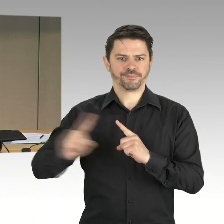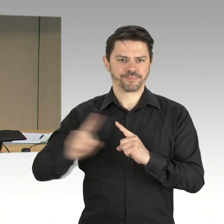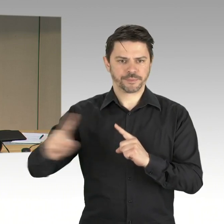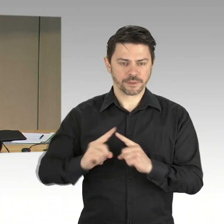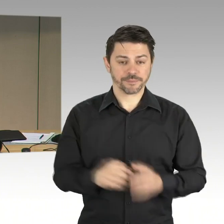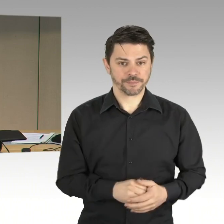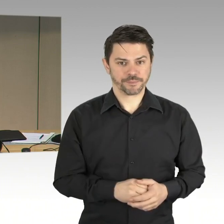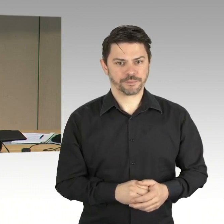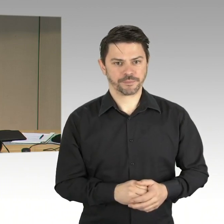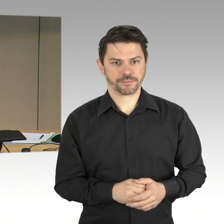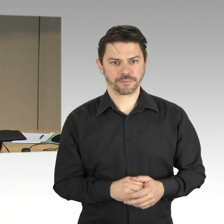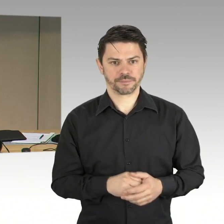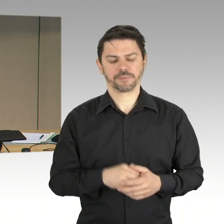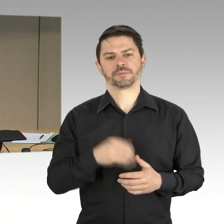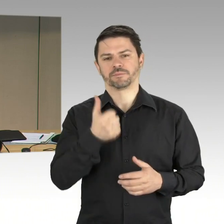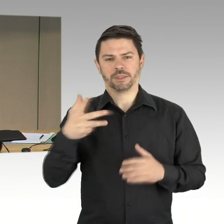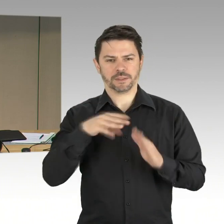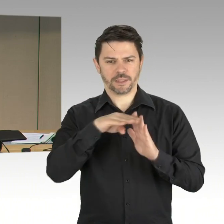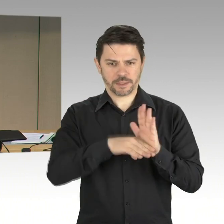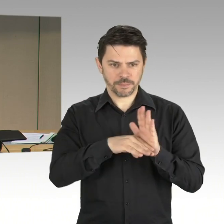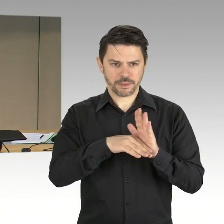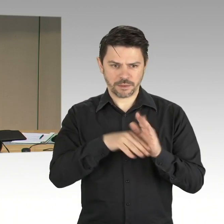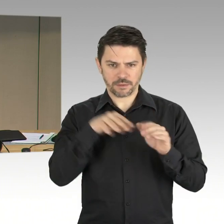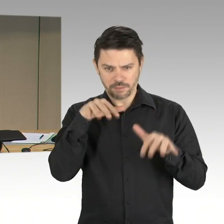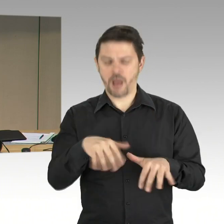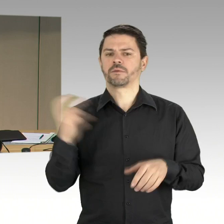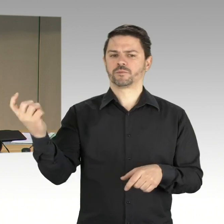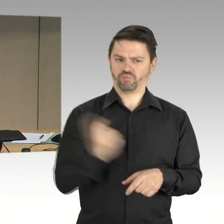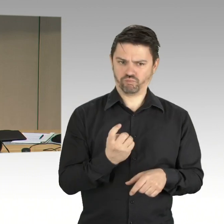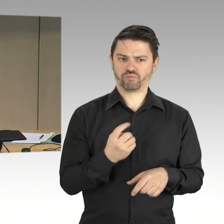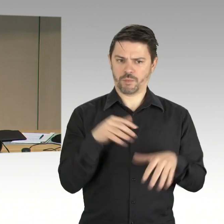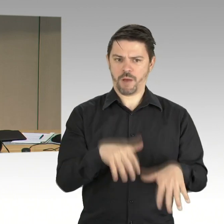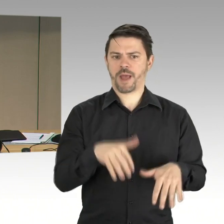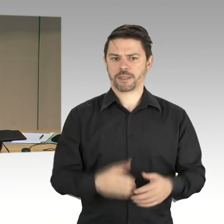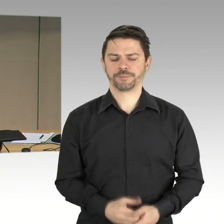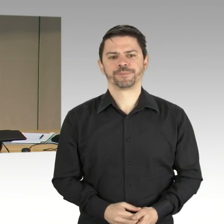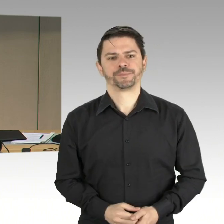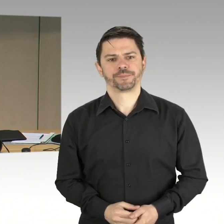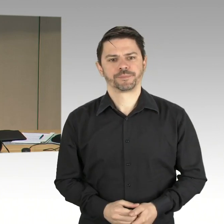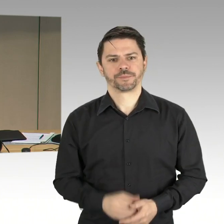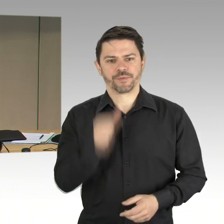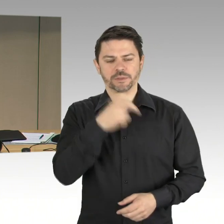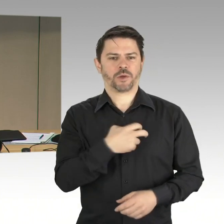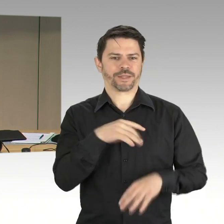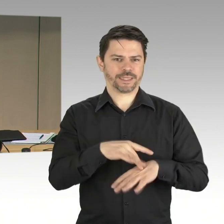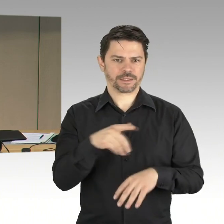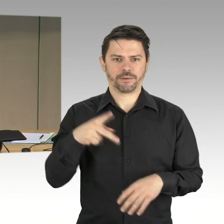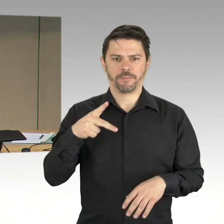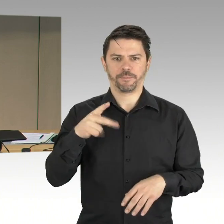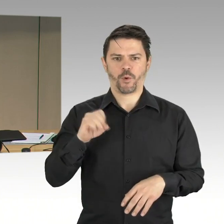ist aus gesundheitlichen Gründen nicht anwesend, beabsichtigt aber, später noch zu kommen.